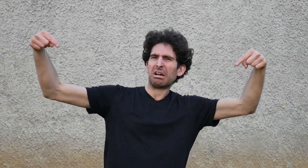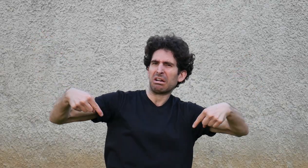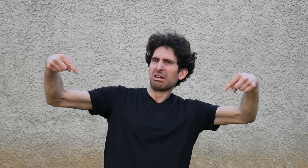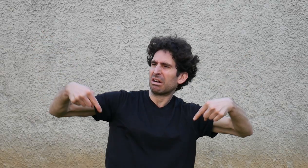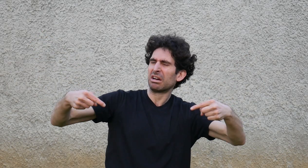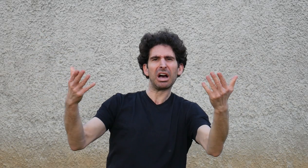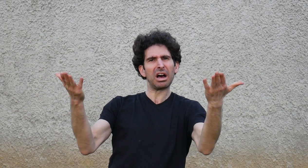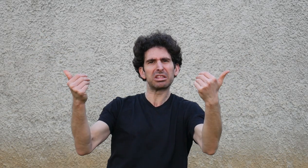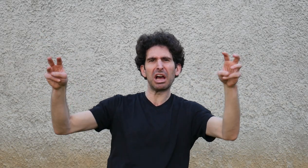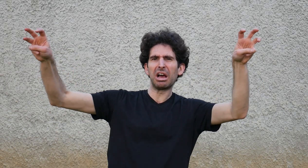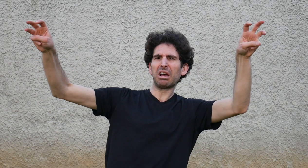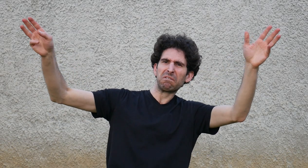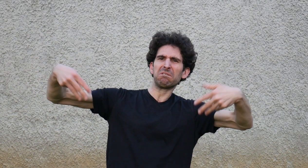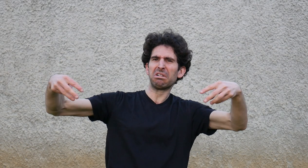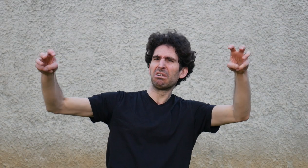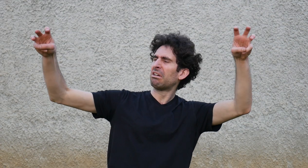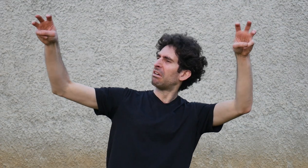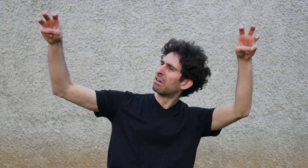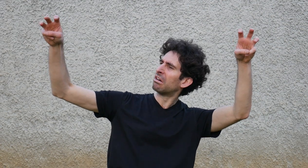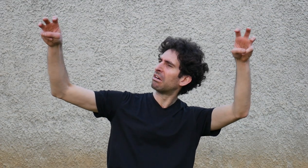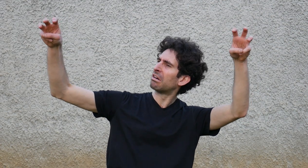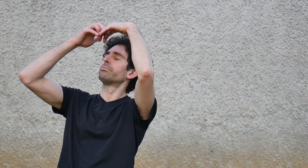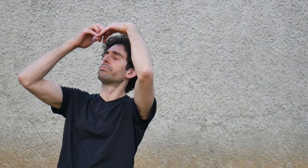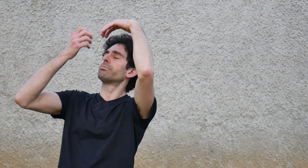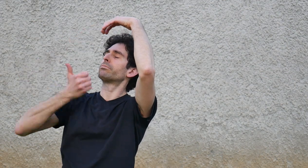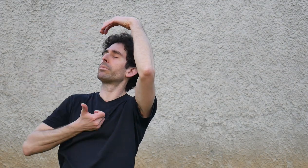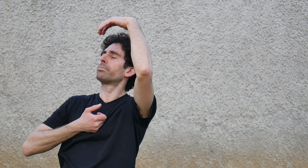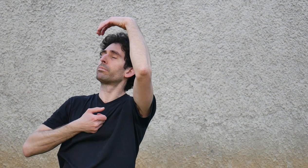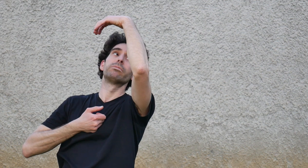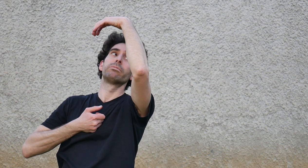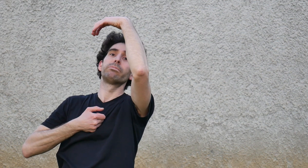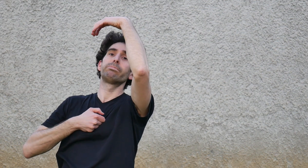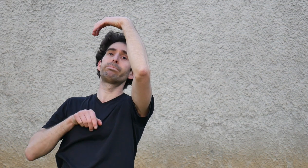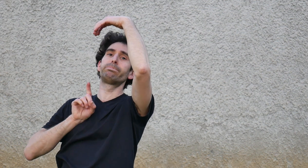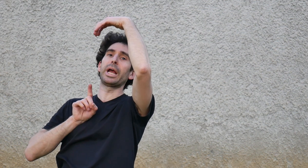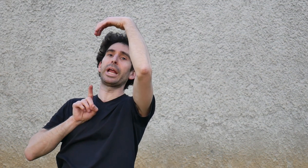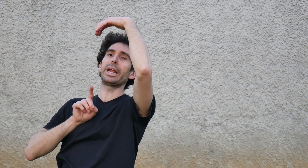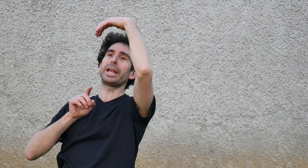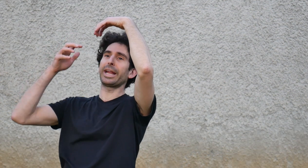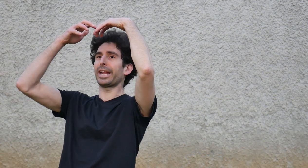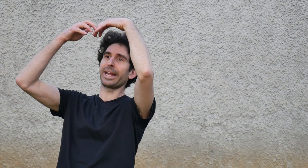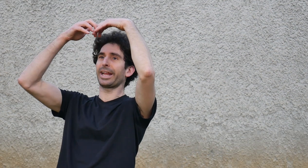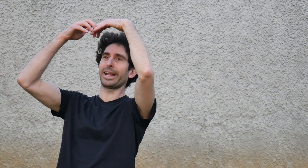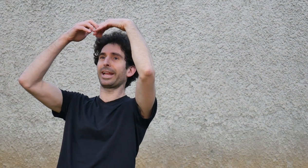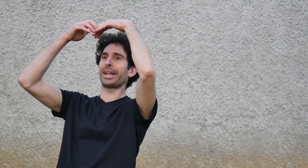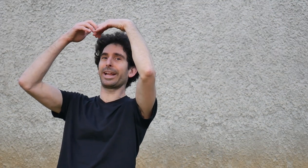"Allez, je vous attends, venez !". Et le mâle, TILILILI !